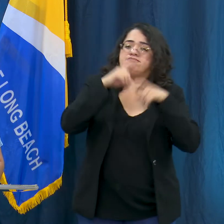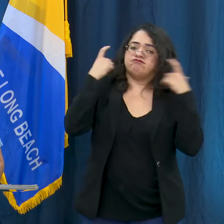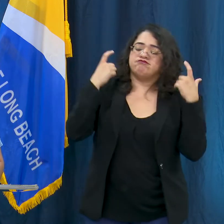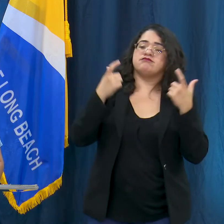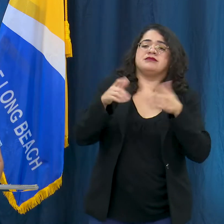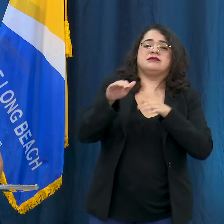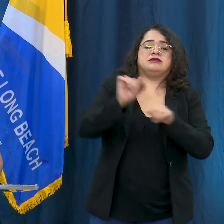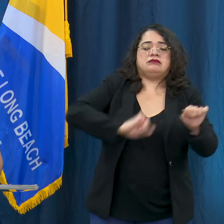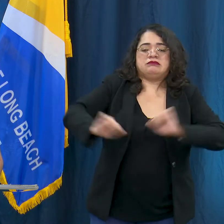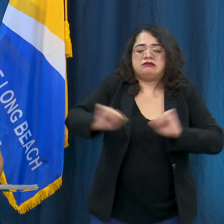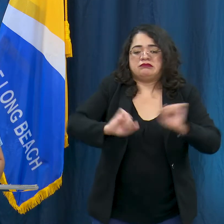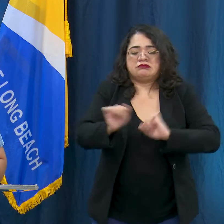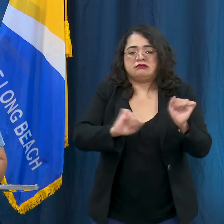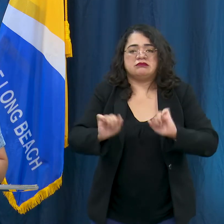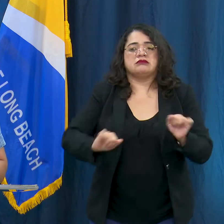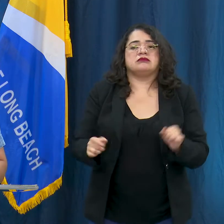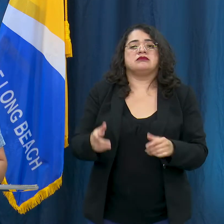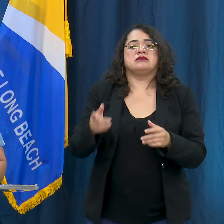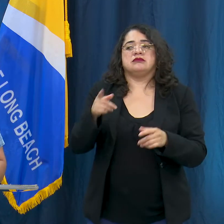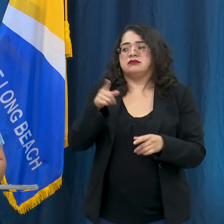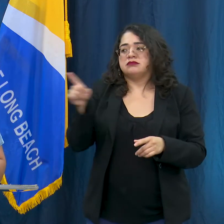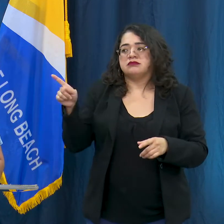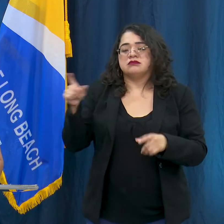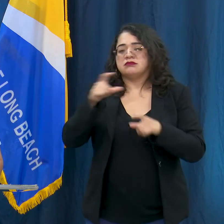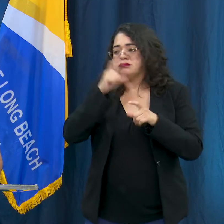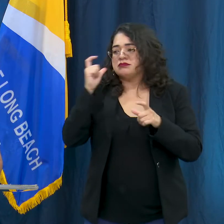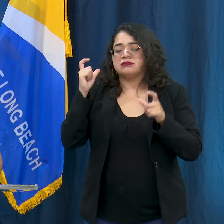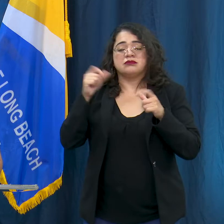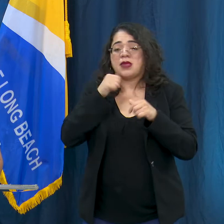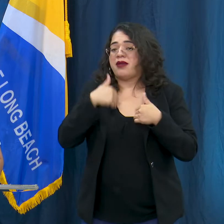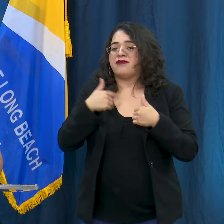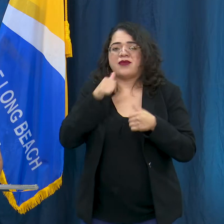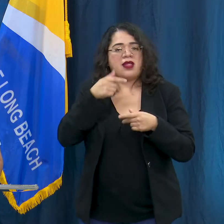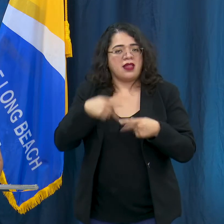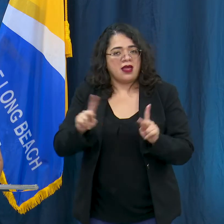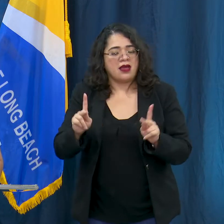on Troost Edda que ellos Qo'noS que no vb y SI es siempre sook over to Ray